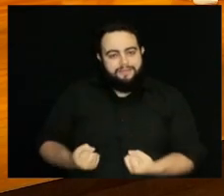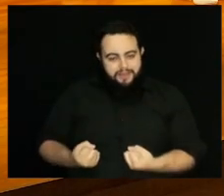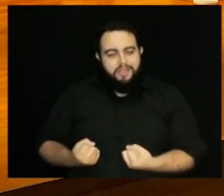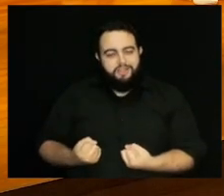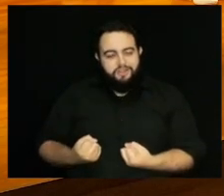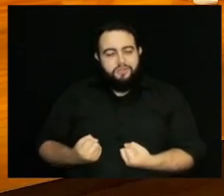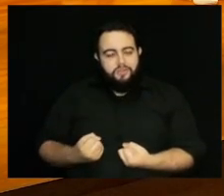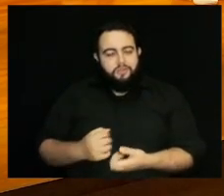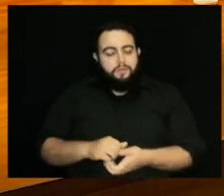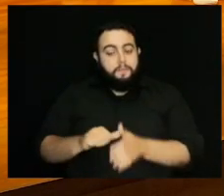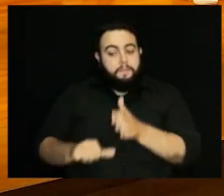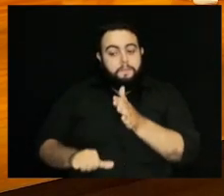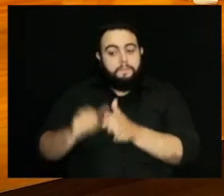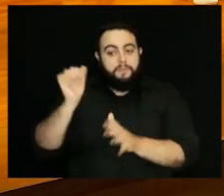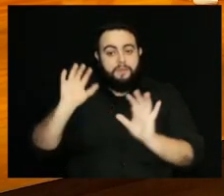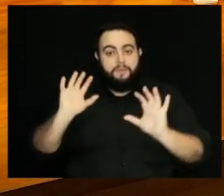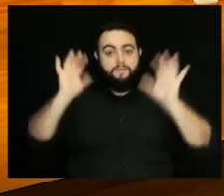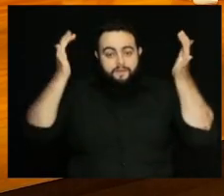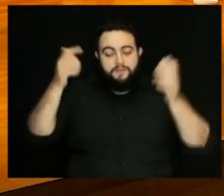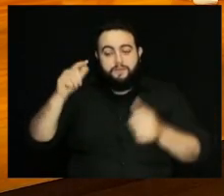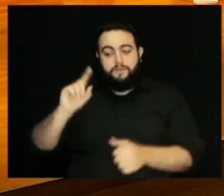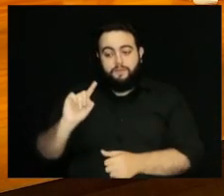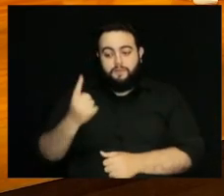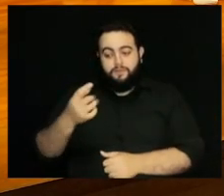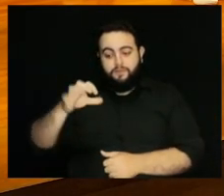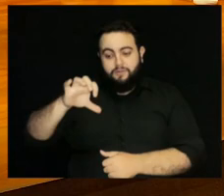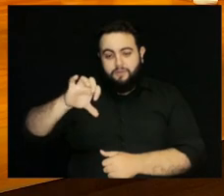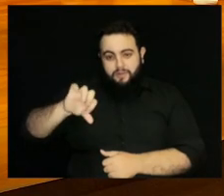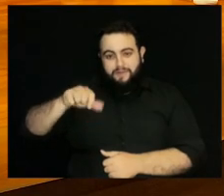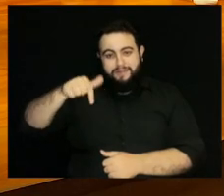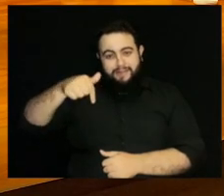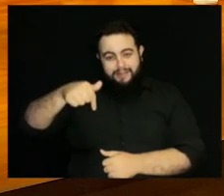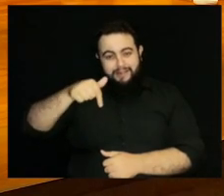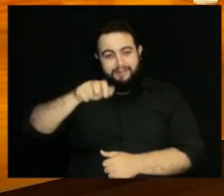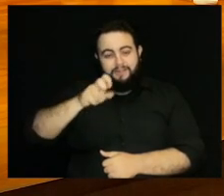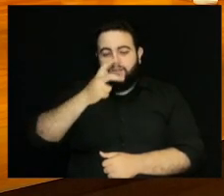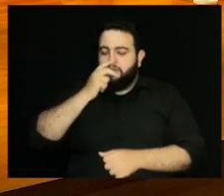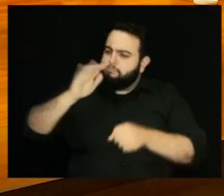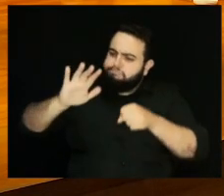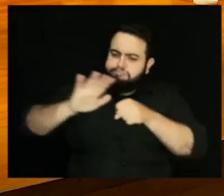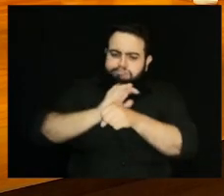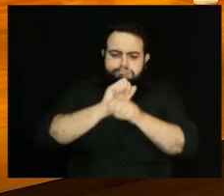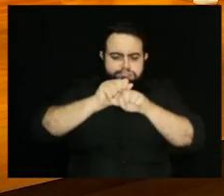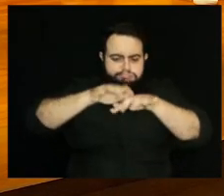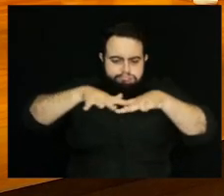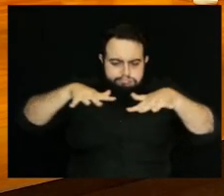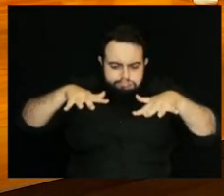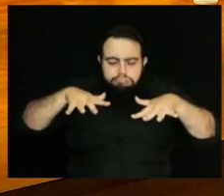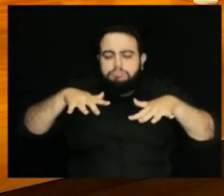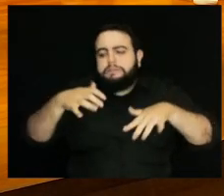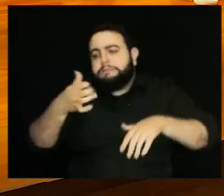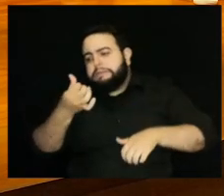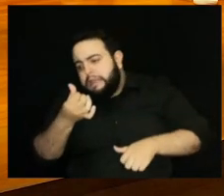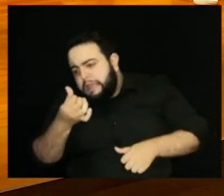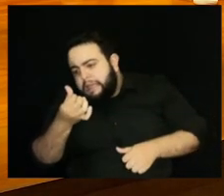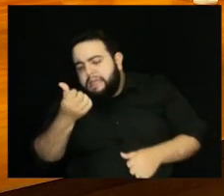desse festival, em 1975, no Araújo Vianna, lotou o Araújo Vianna durante 6 ou 8 horas, uma coisa assim.